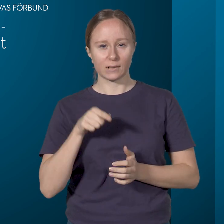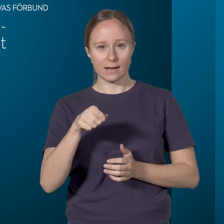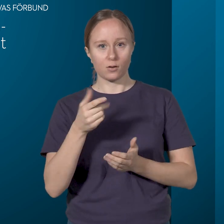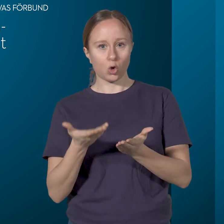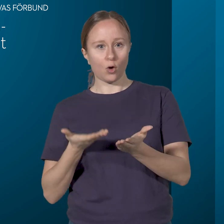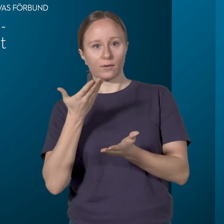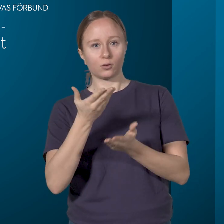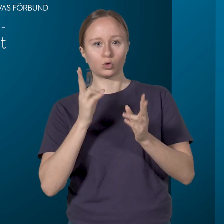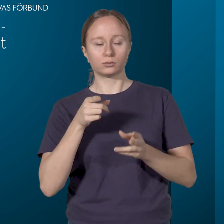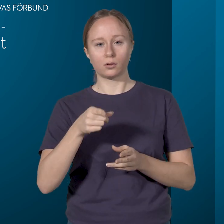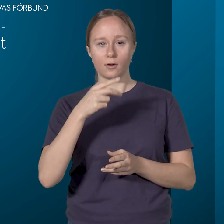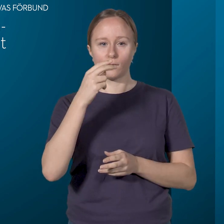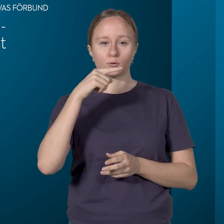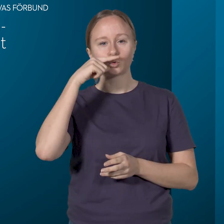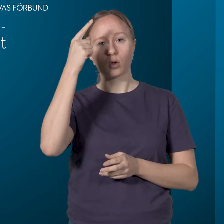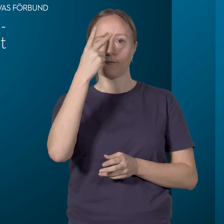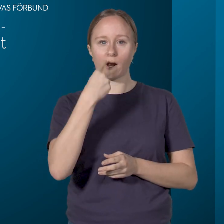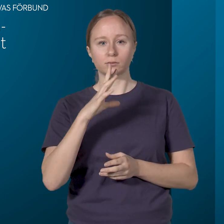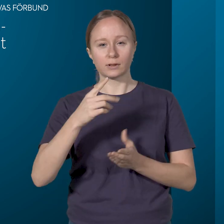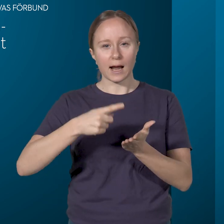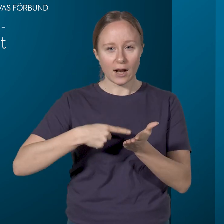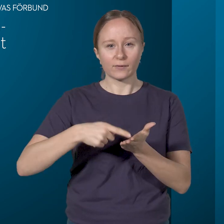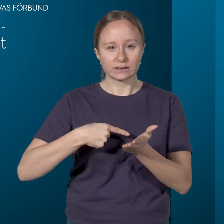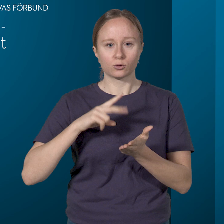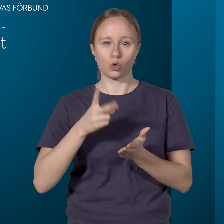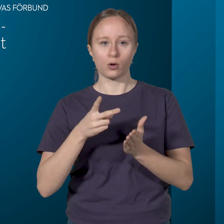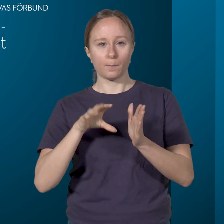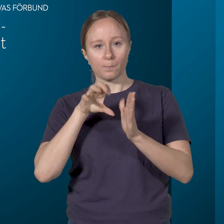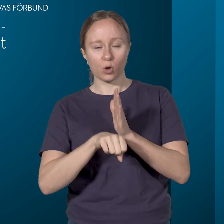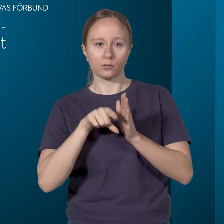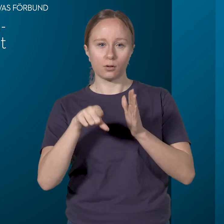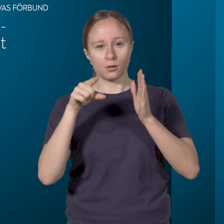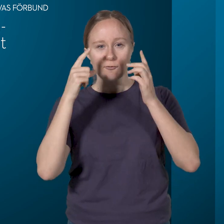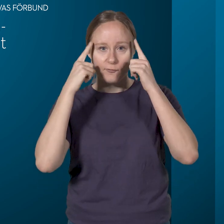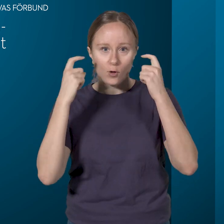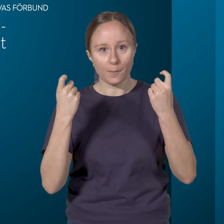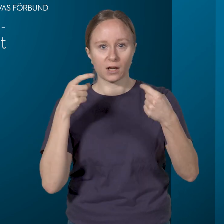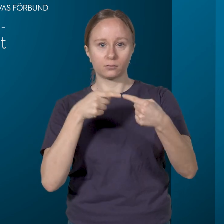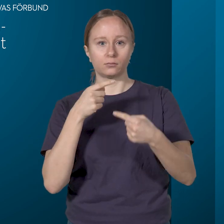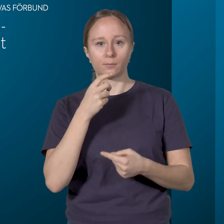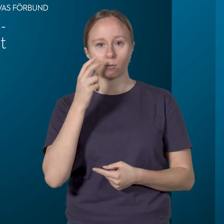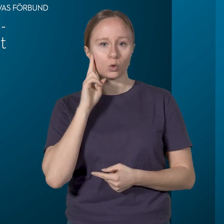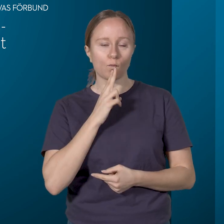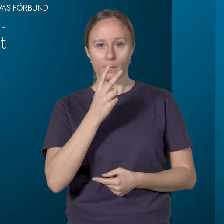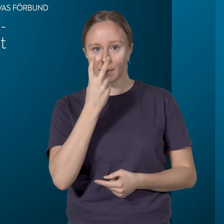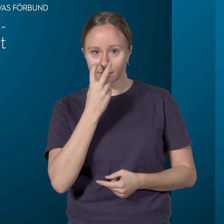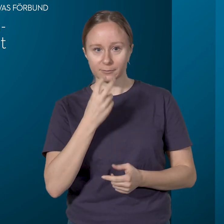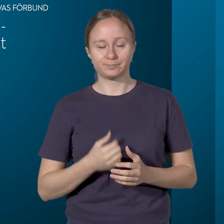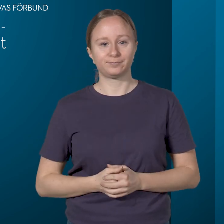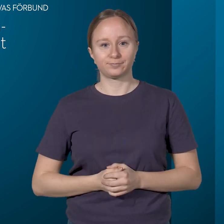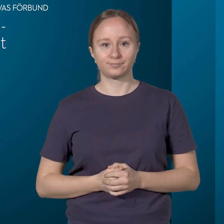Den framhäver den stolta Frans envishet och bryter fördomar mot dövblinda.